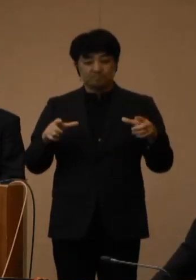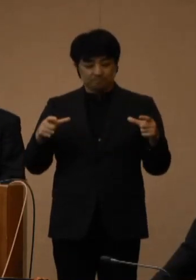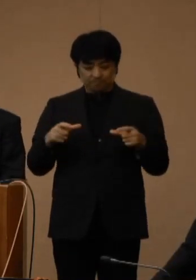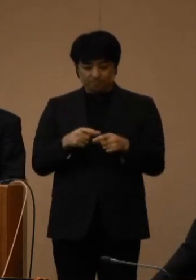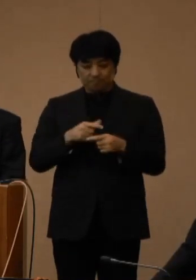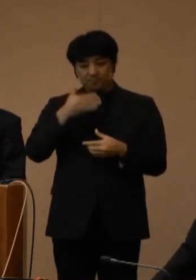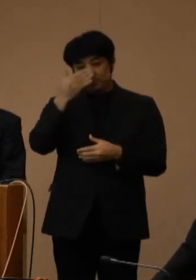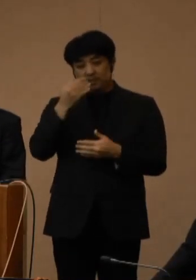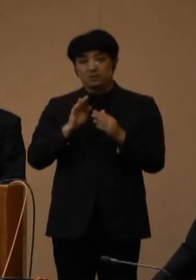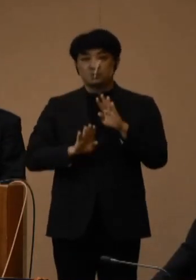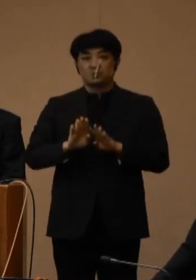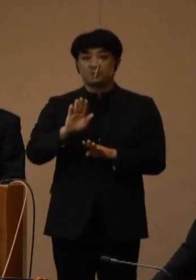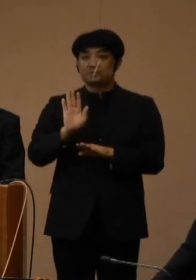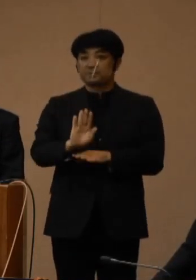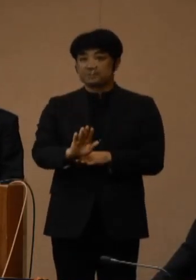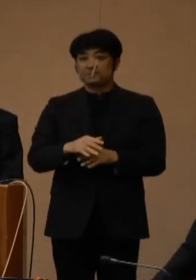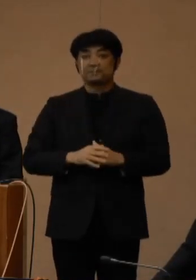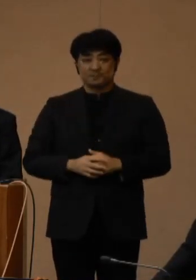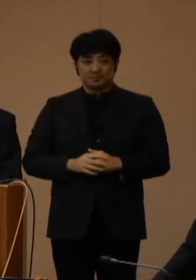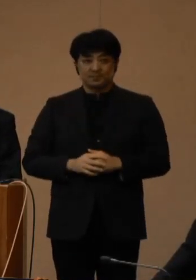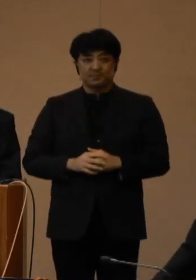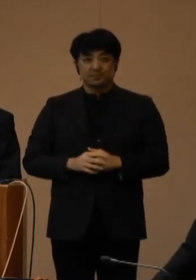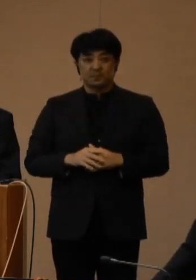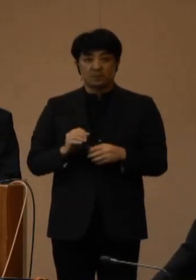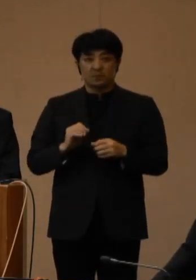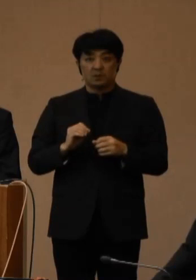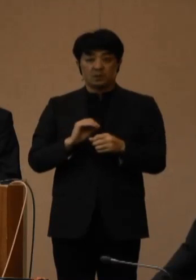コロナウイルスには